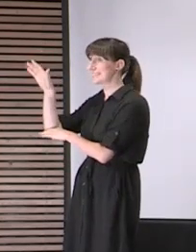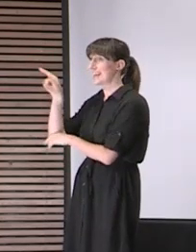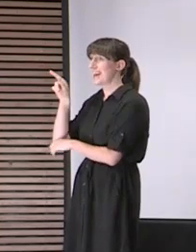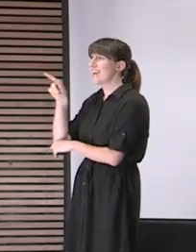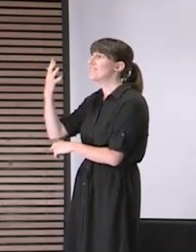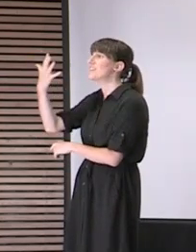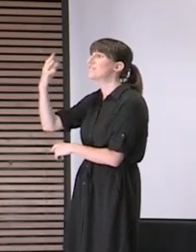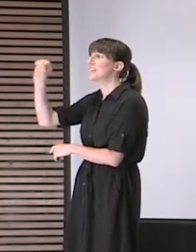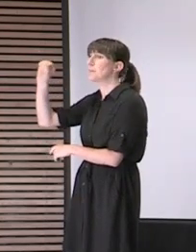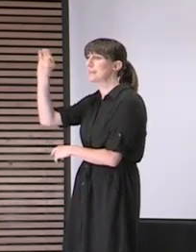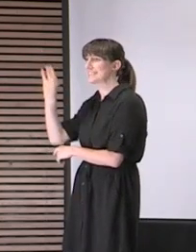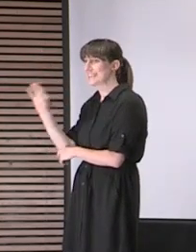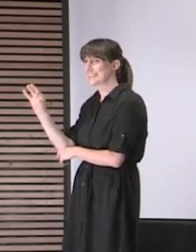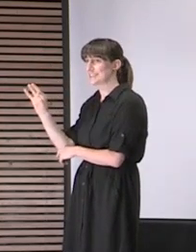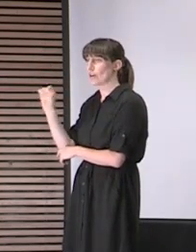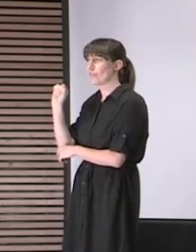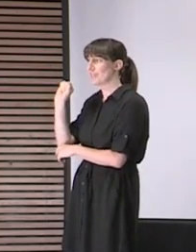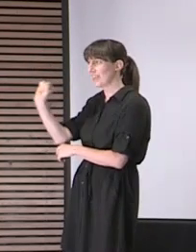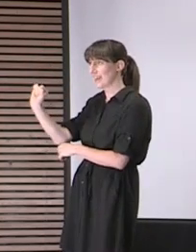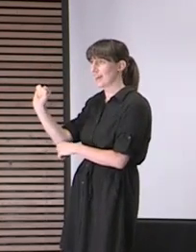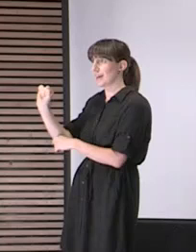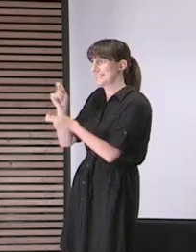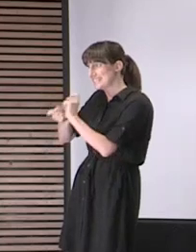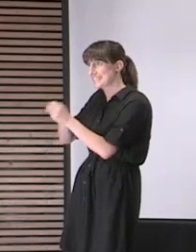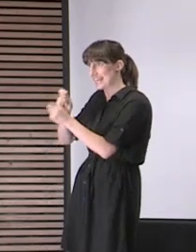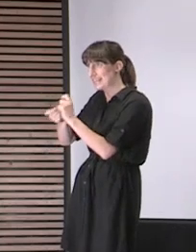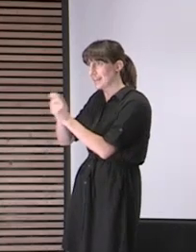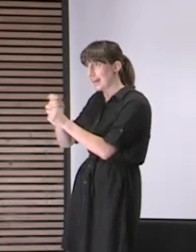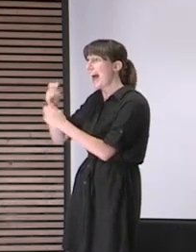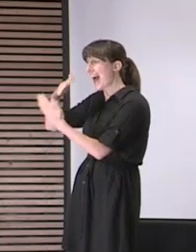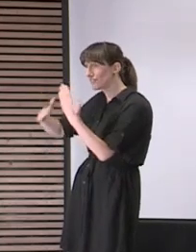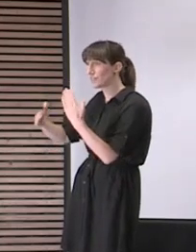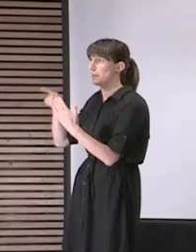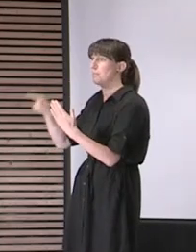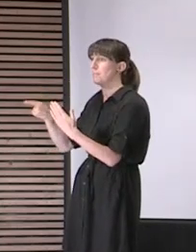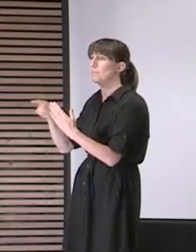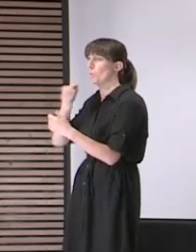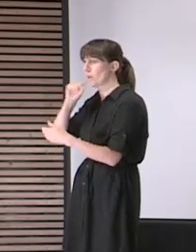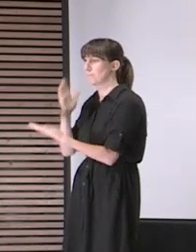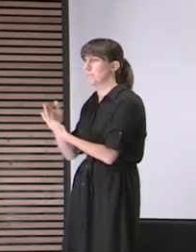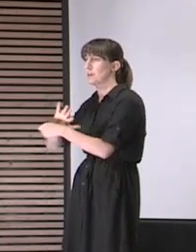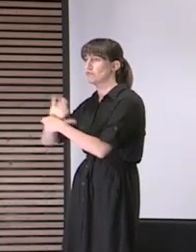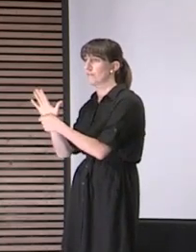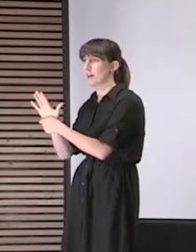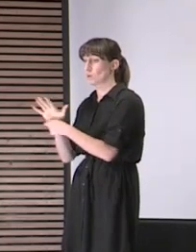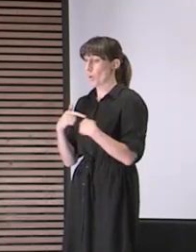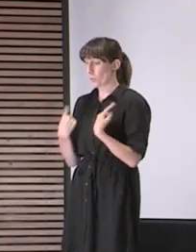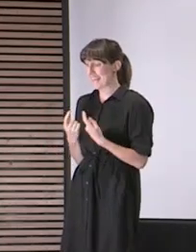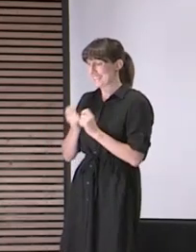sucedido Jacinda Ardern: Ya puede ver, en relación con su tasa positiva, en relación con el número de pruebas que está realizando. Le pediré al Director General que toque esto